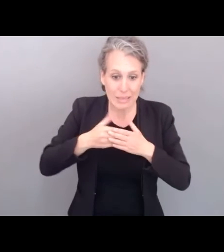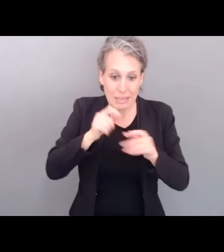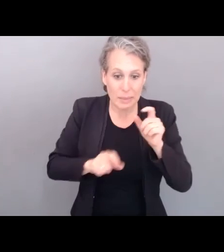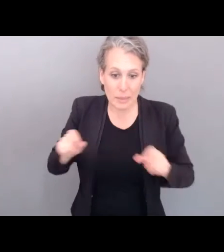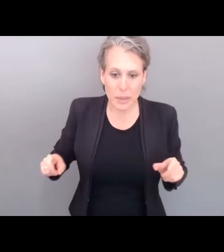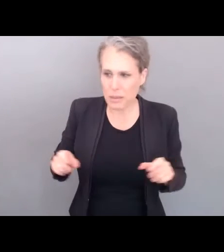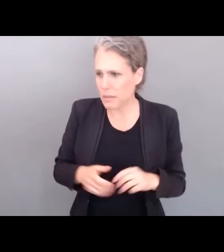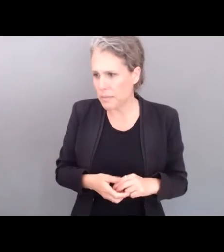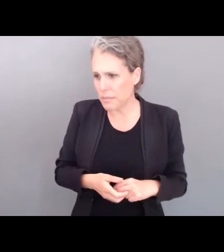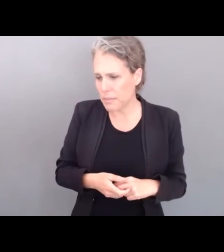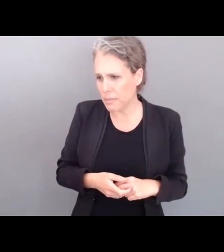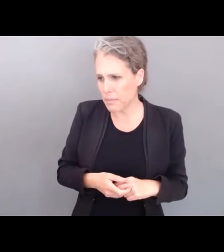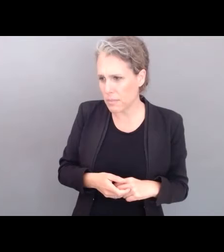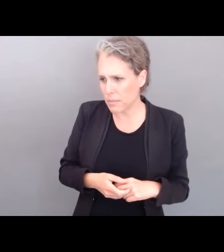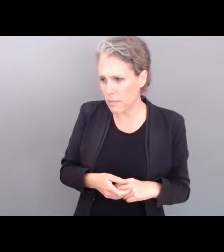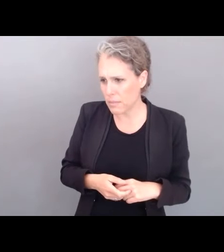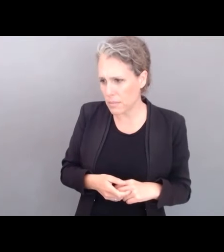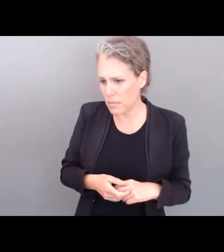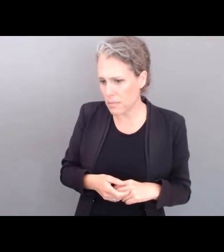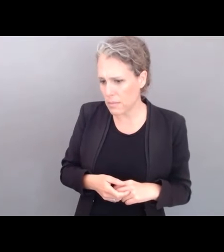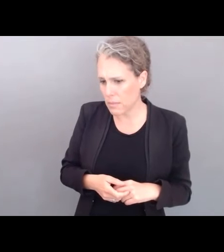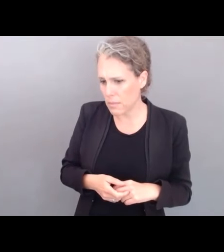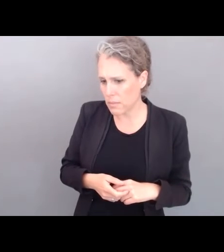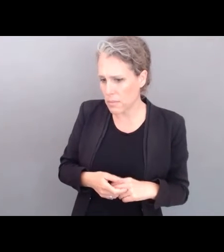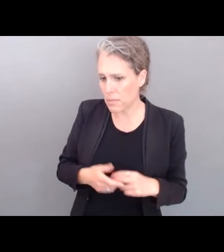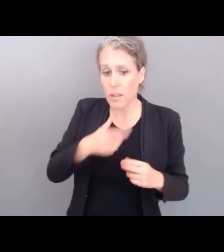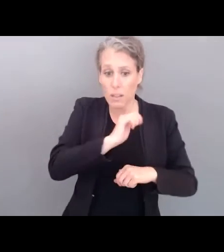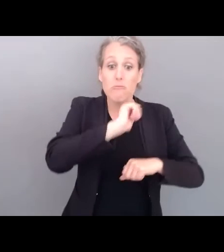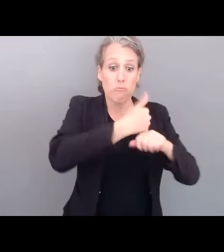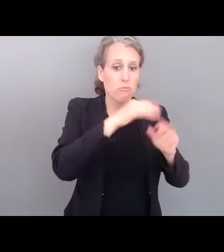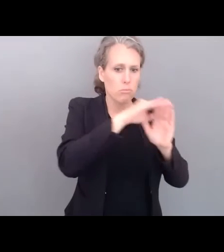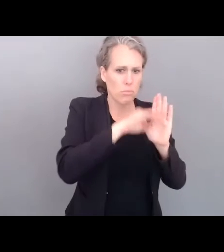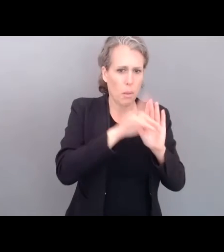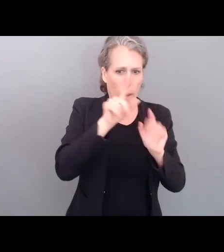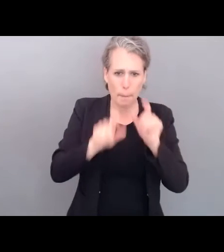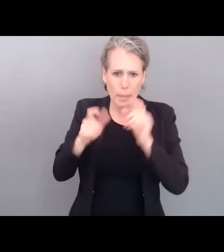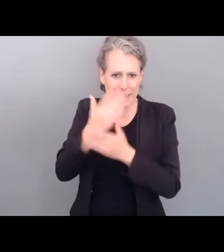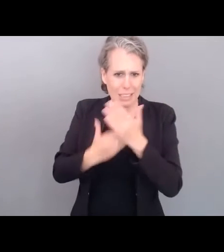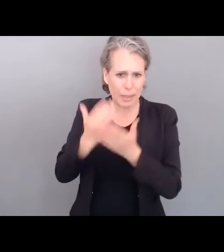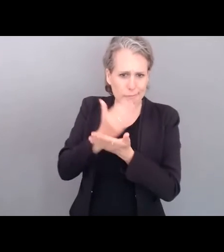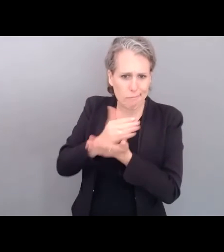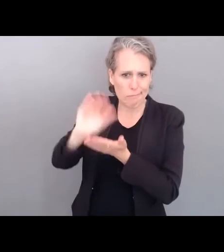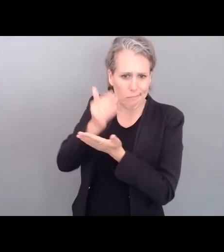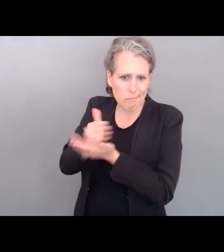El mecanismo de protección social durante la gestión de crisis de emergencia ha